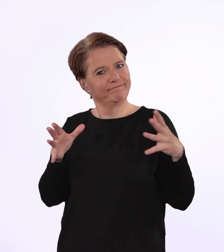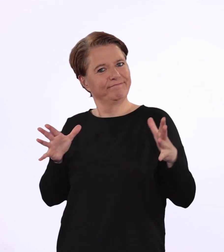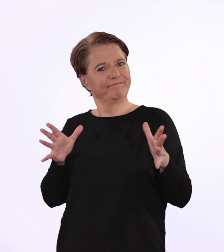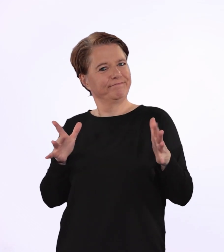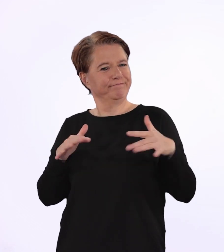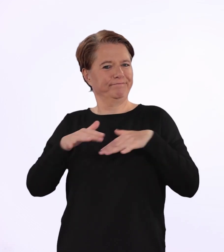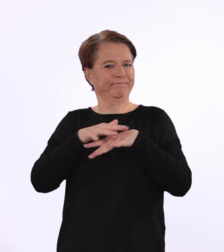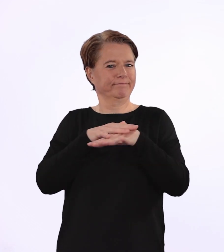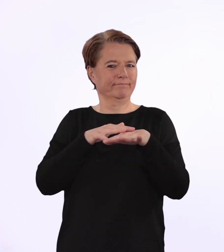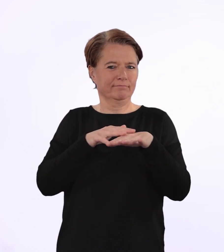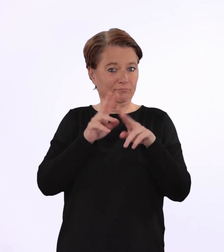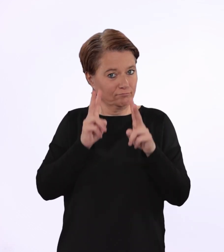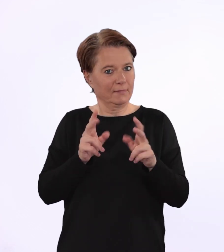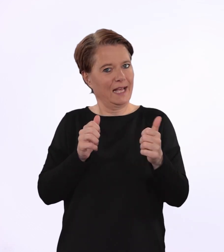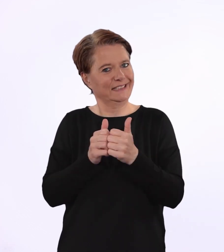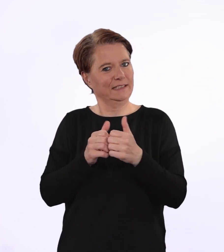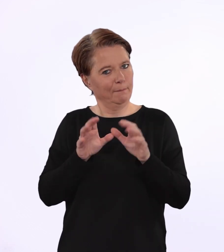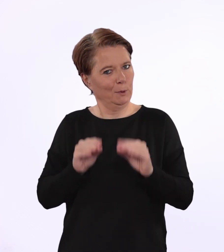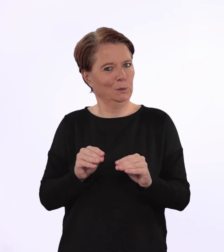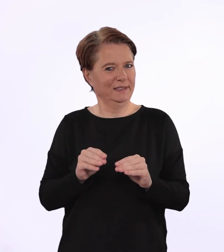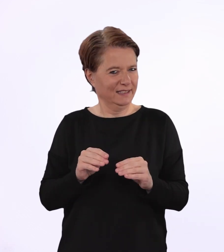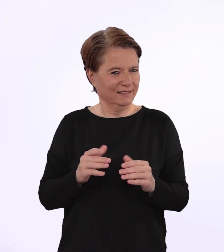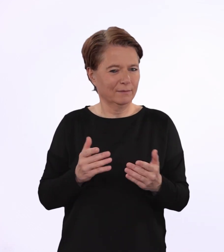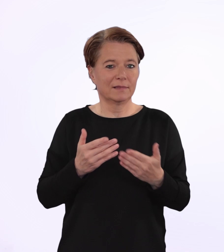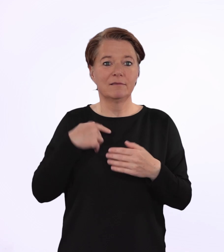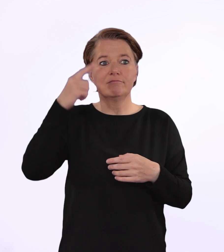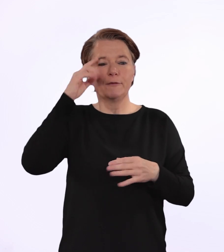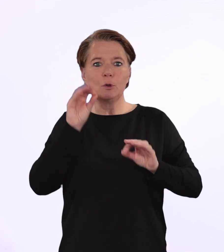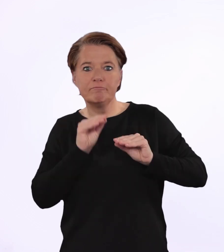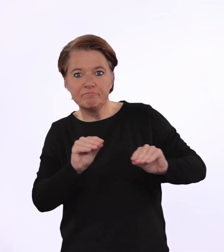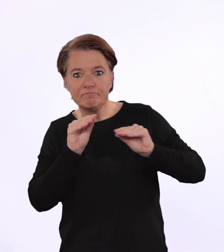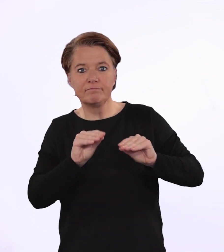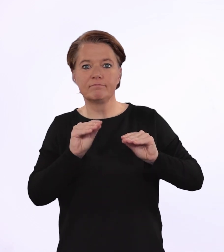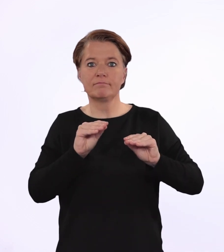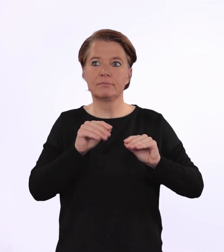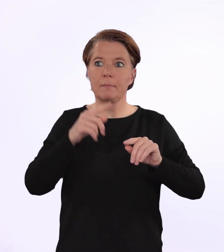wo sie uns aber auch tatsächlich assistieren? Also nicht nur als didaktisch-pädagogisches Moment.